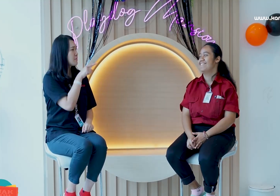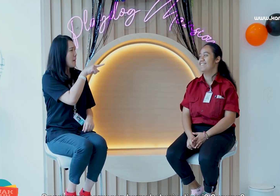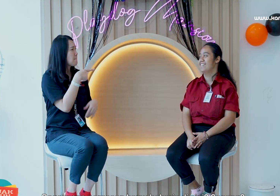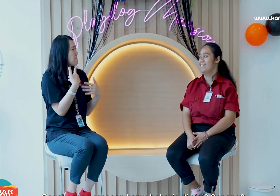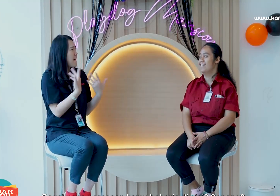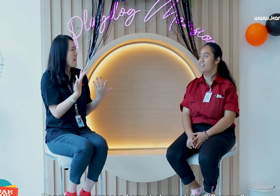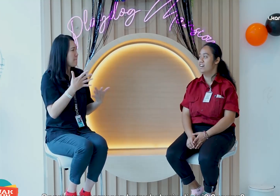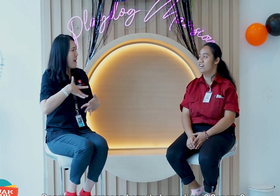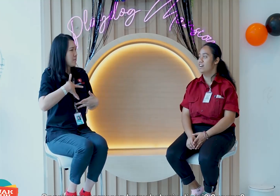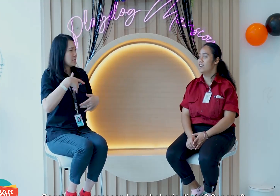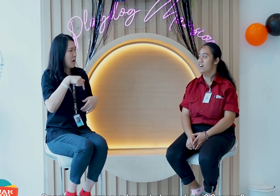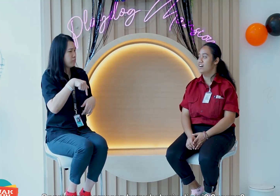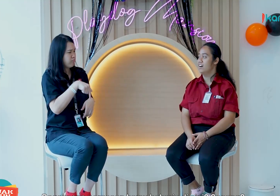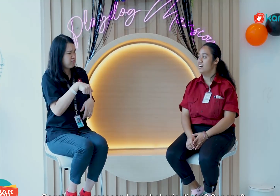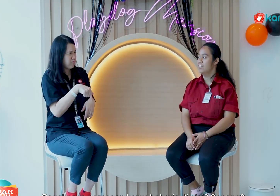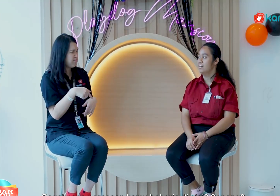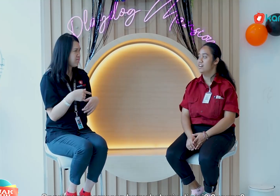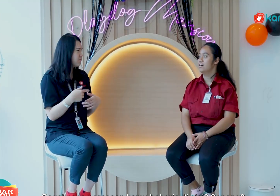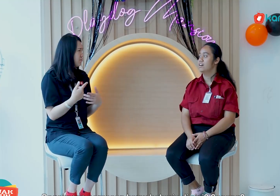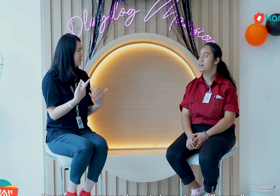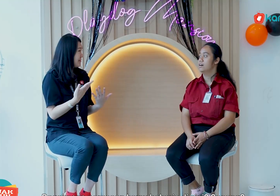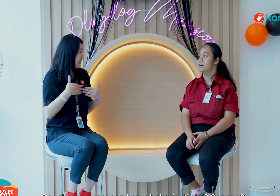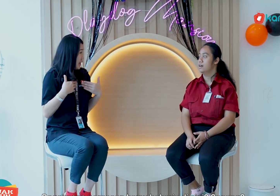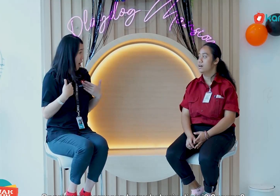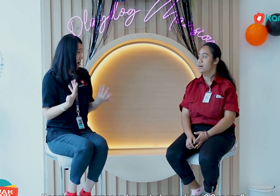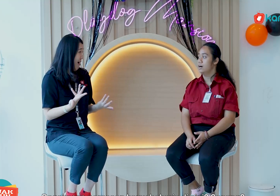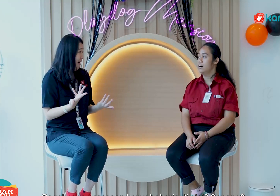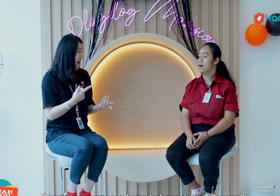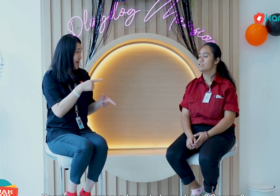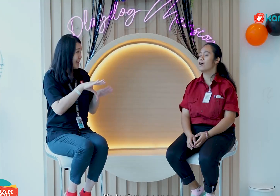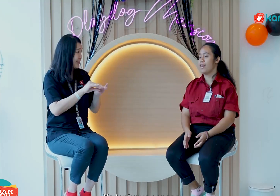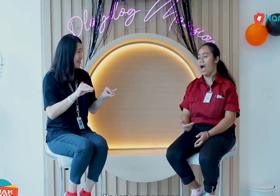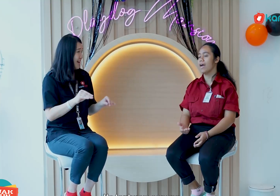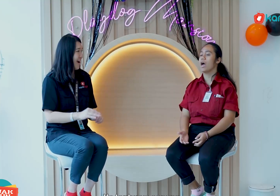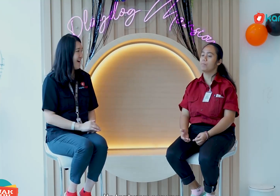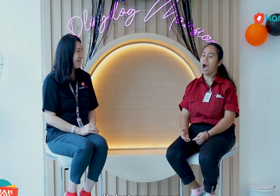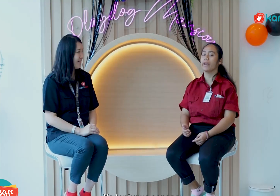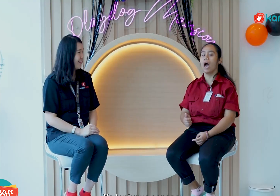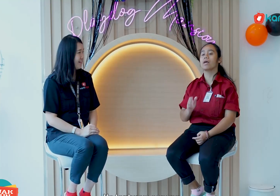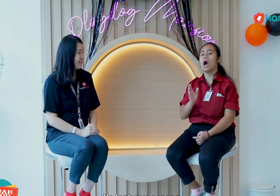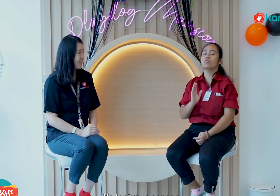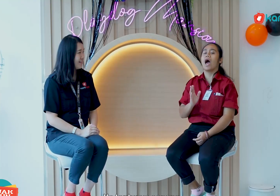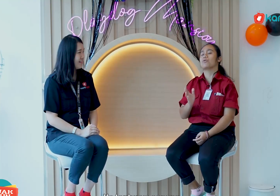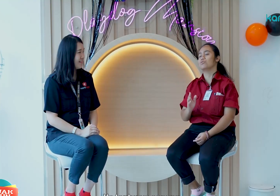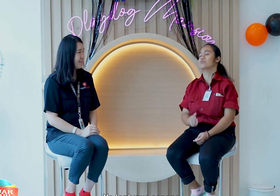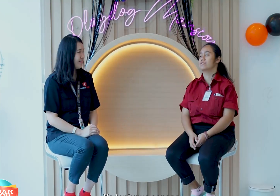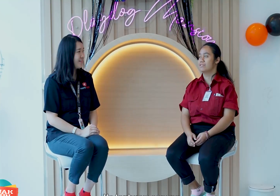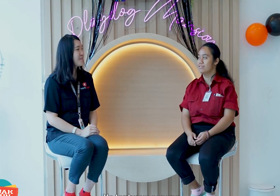Bagaimana perasaan kamu bekerja di sini? Senang? Ya tentunya senang